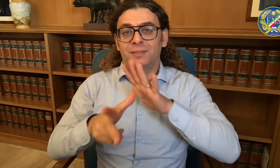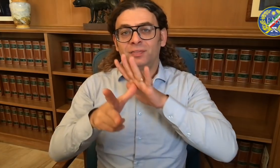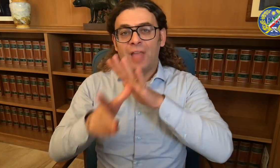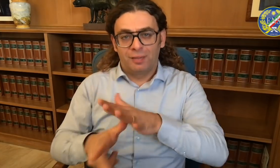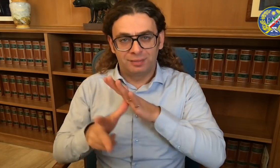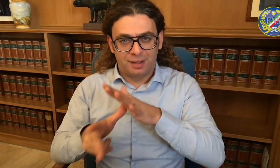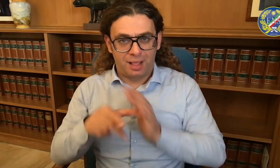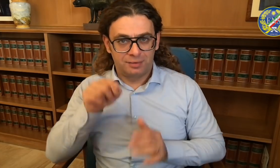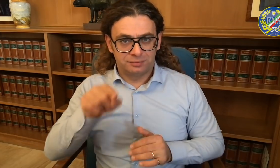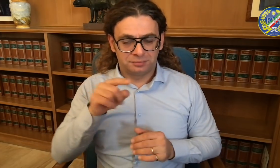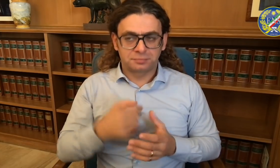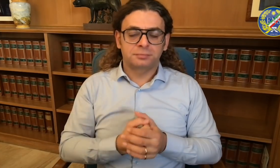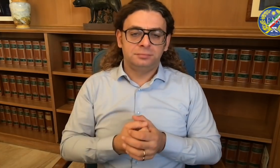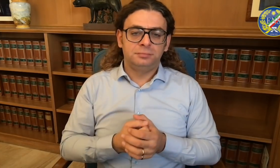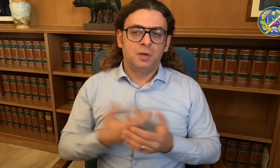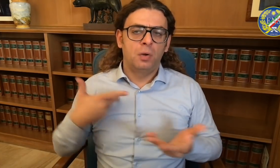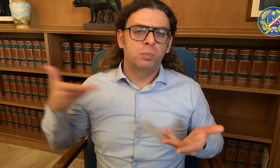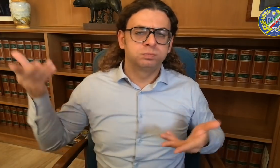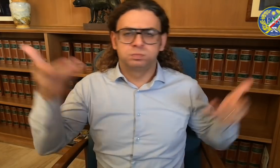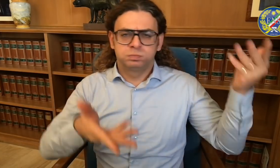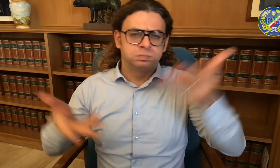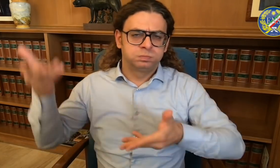Lingua dei segni e lingua dei segni tattile.